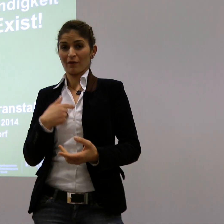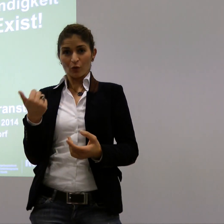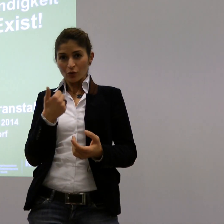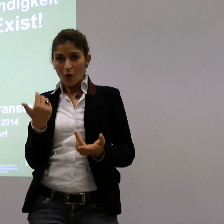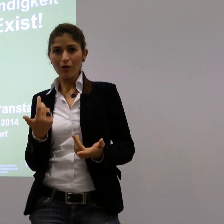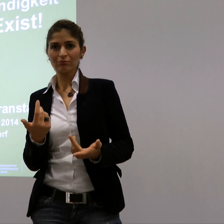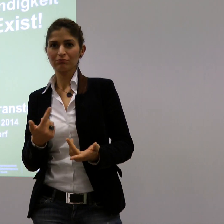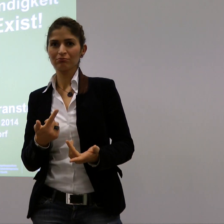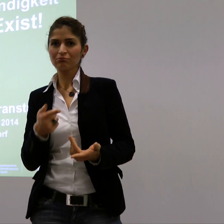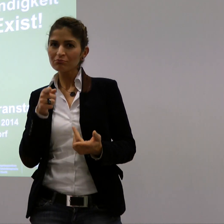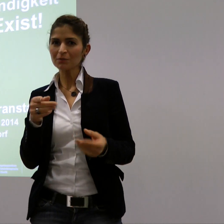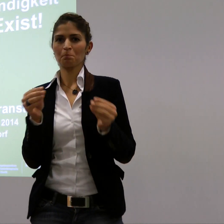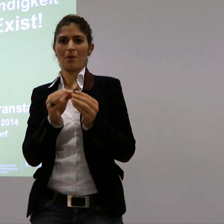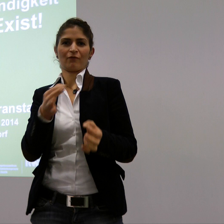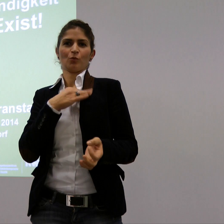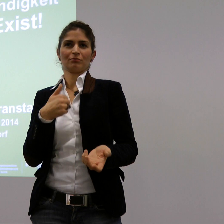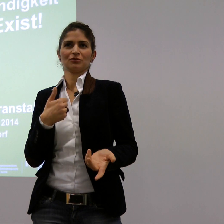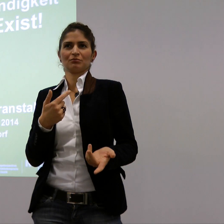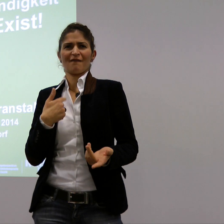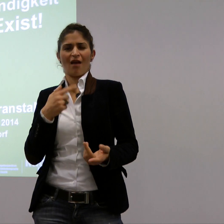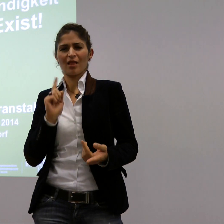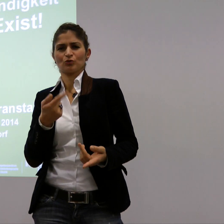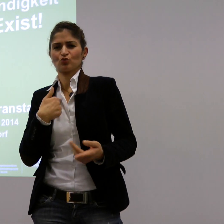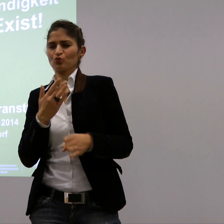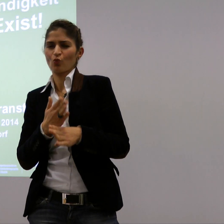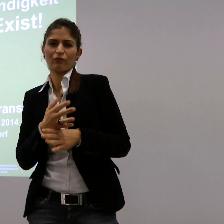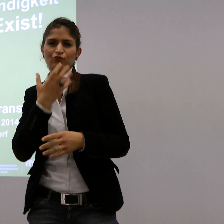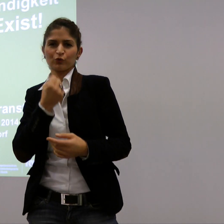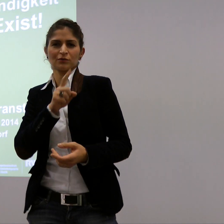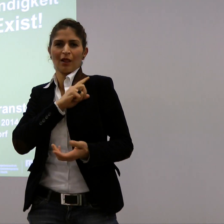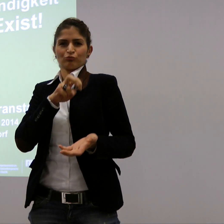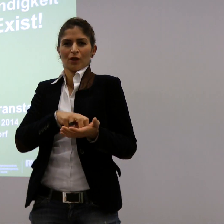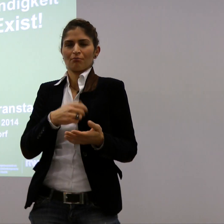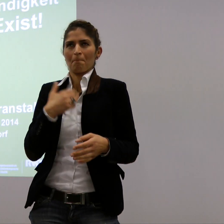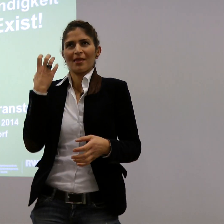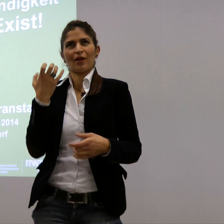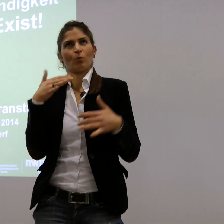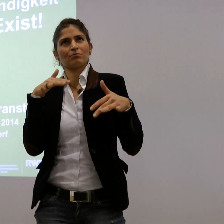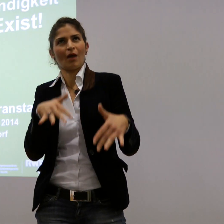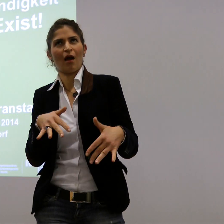Ich finde das toll! Das Seminar passt ganz gut für mich. Ich hatte schon immer den Wunsch, selbstständig zu sein. Das war schon immer mein Traum.